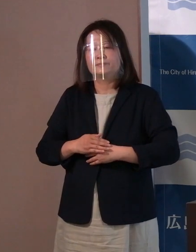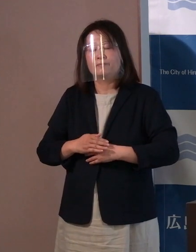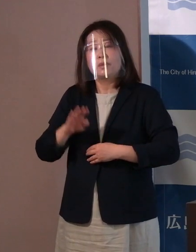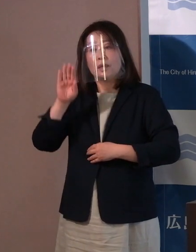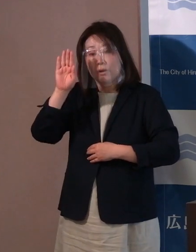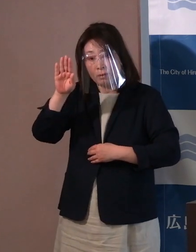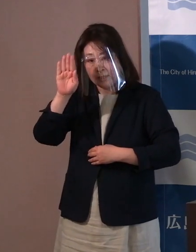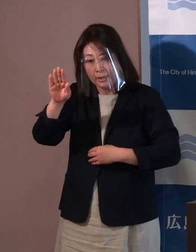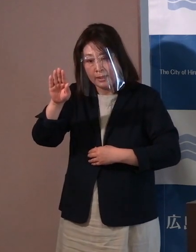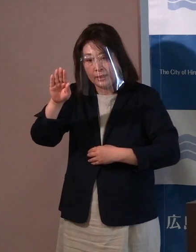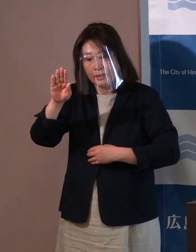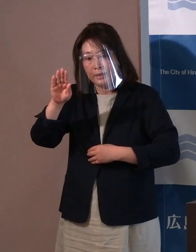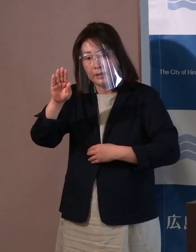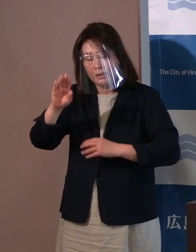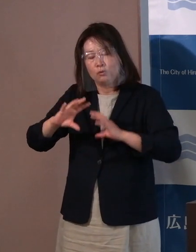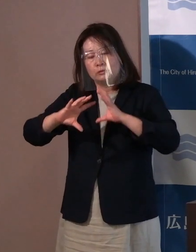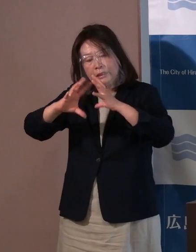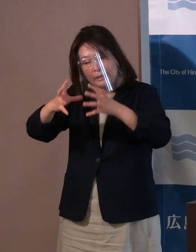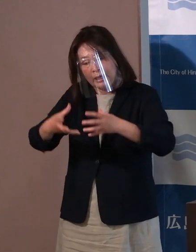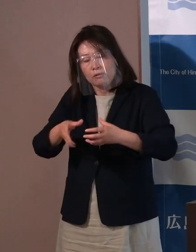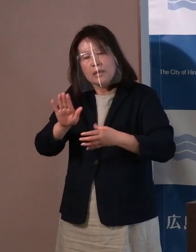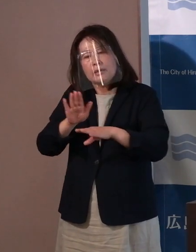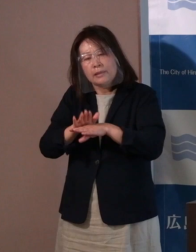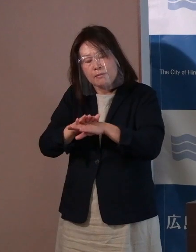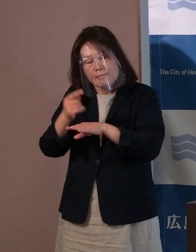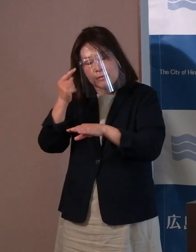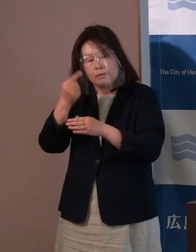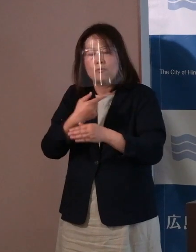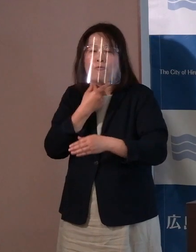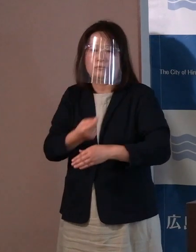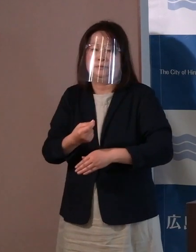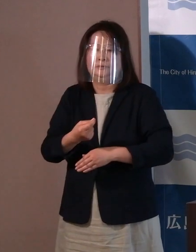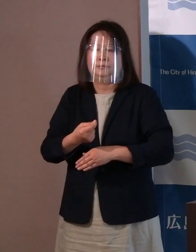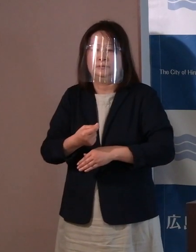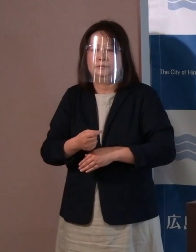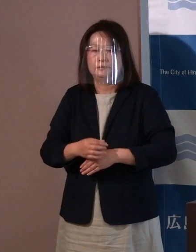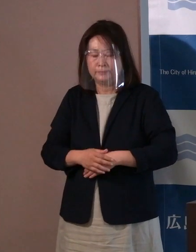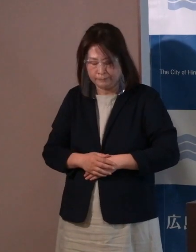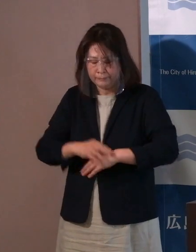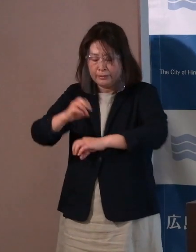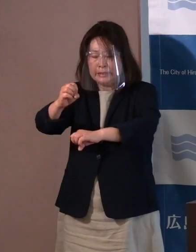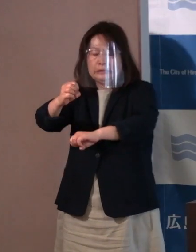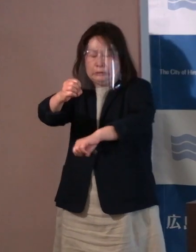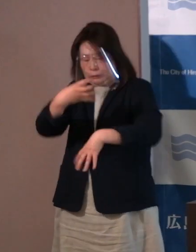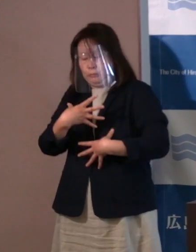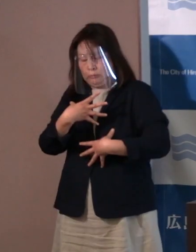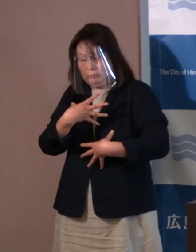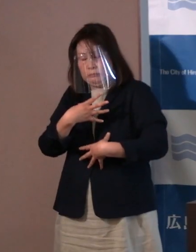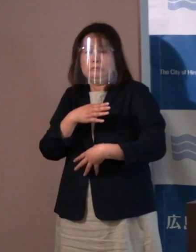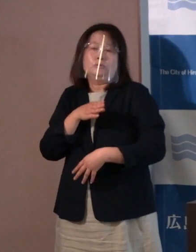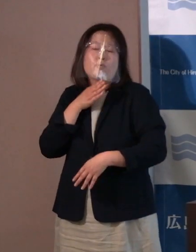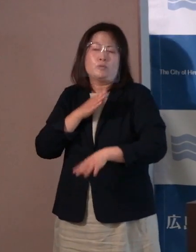これからの世界を考えていくわけですけど､ ぜひ被爆の実相とかを知った上で 考えていただければ｡